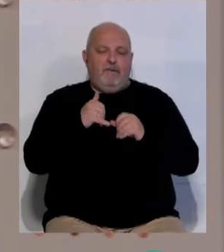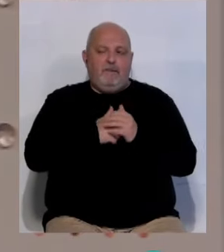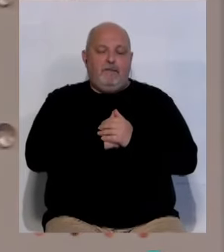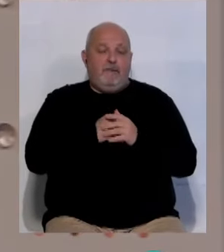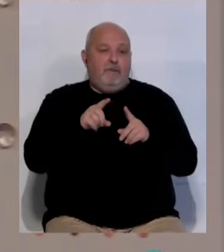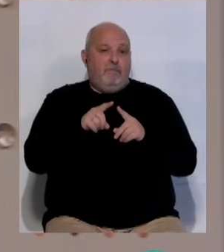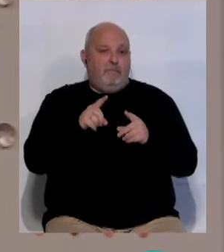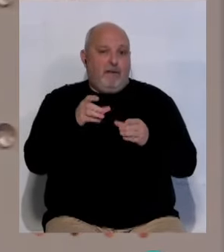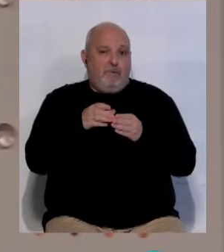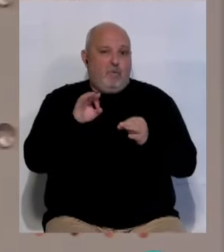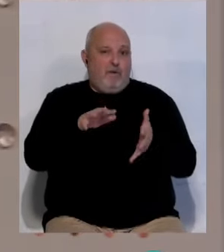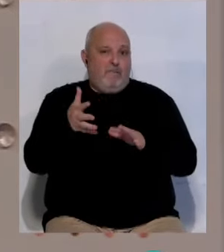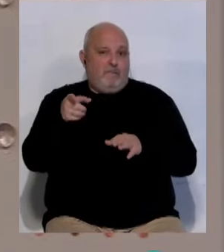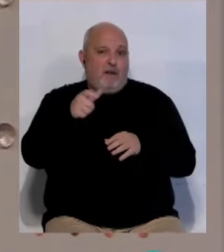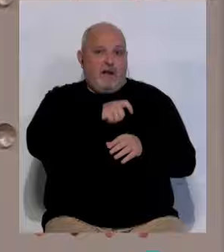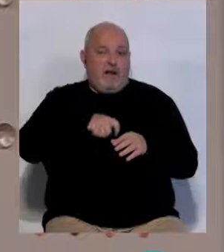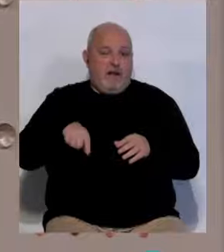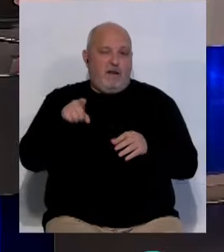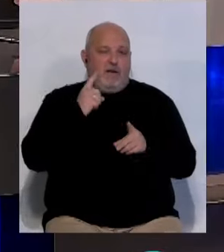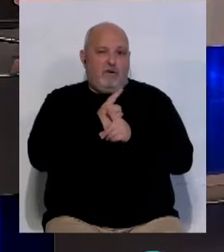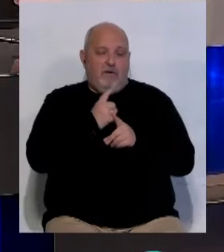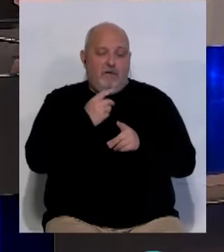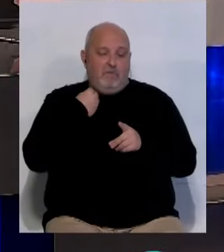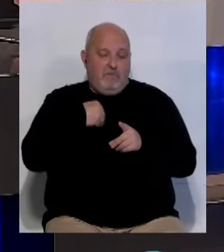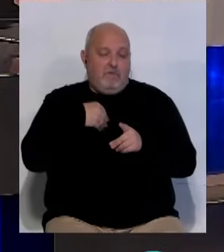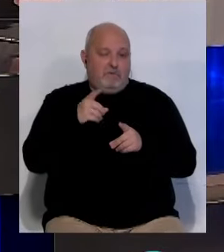ser un equipo esto como el Rayo Vallecano como tú bien Comenta puede ser uno de los que tenga